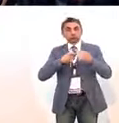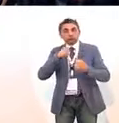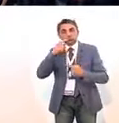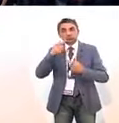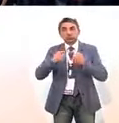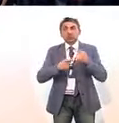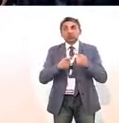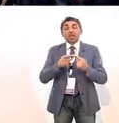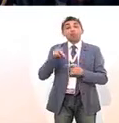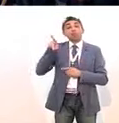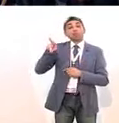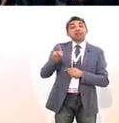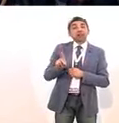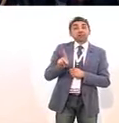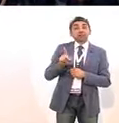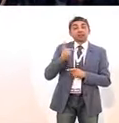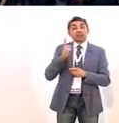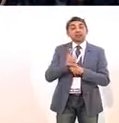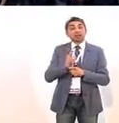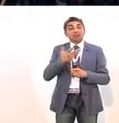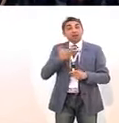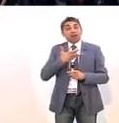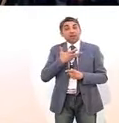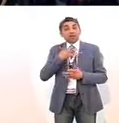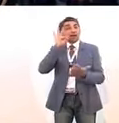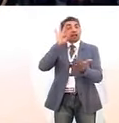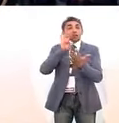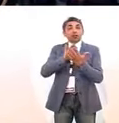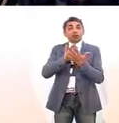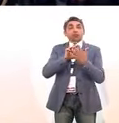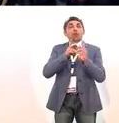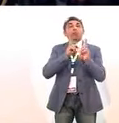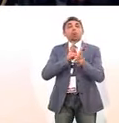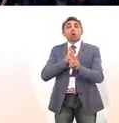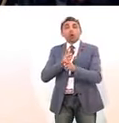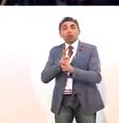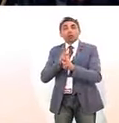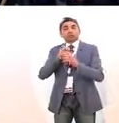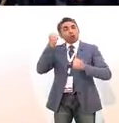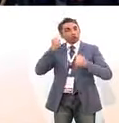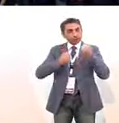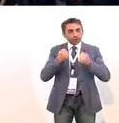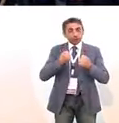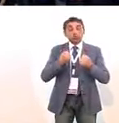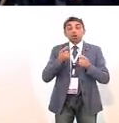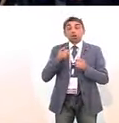il Pd dev’essere al centro delle contestazioni e delle polemiche. Siamo una squadra, il problema